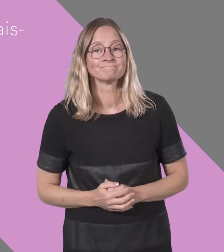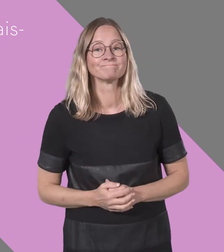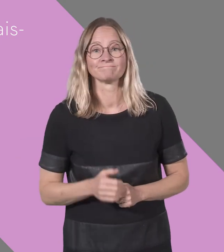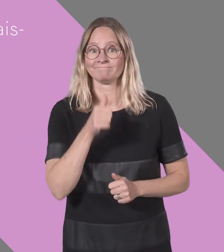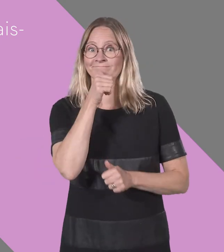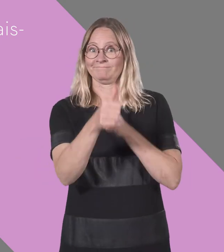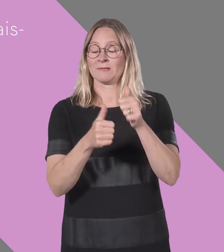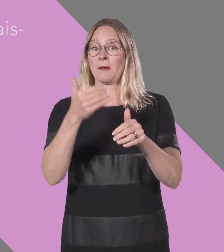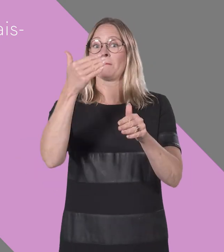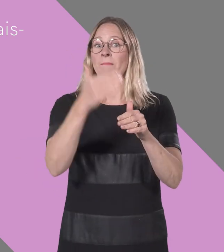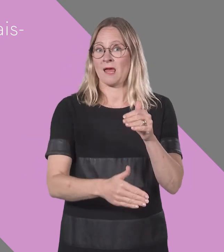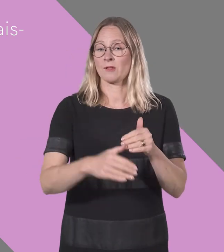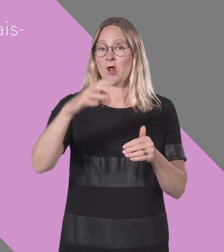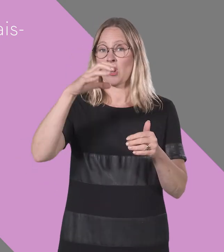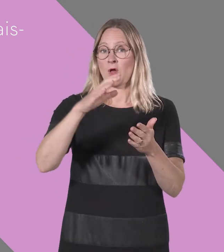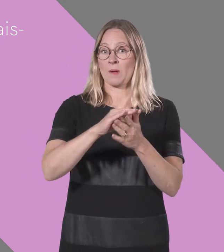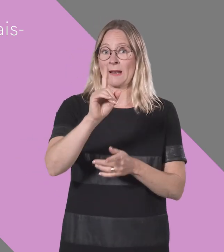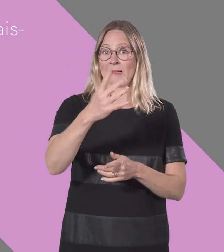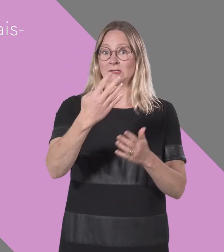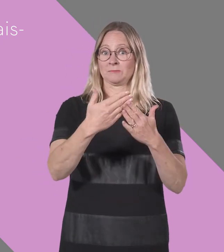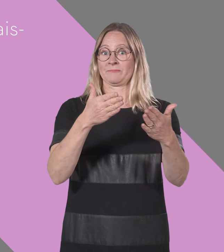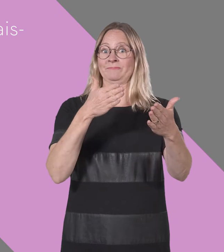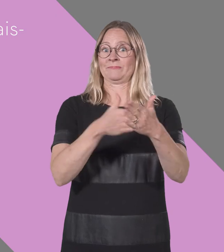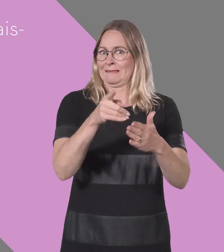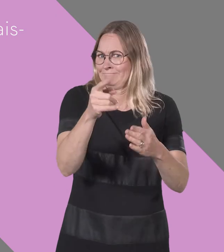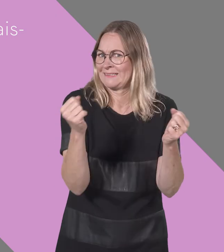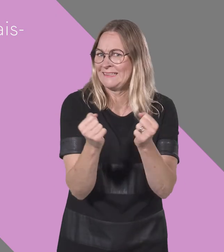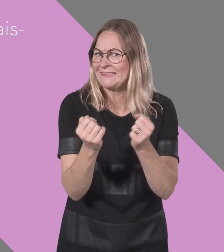Ilmoittautuminen päättyy 14.10., joten pidähän kiirettä.